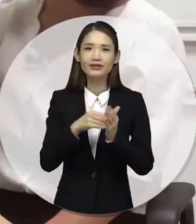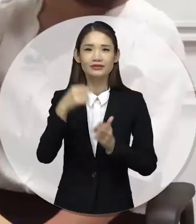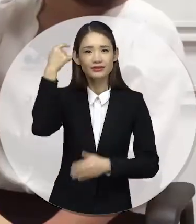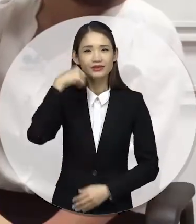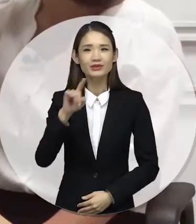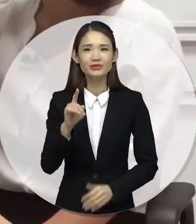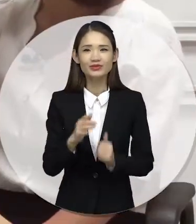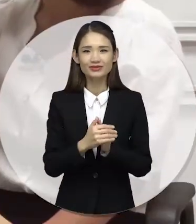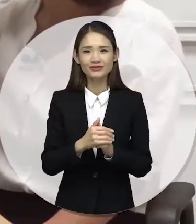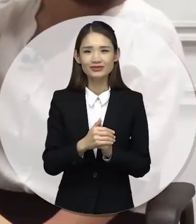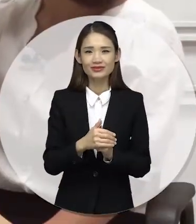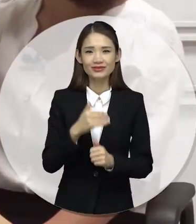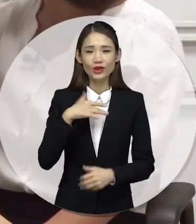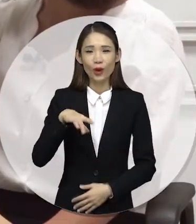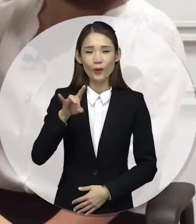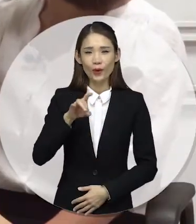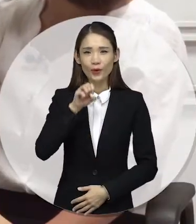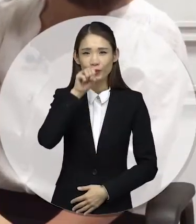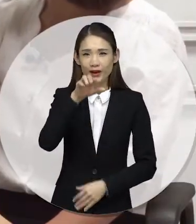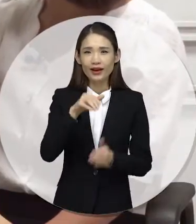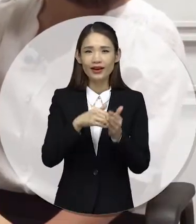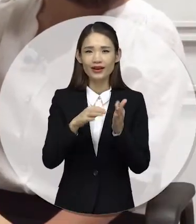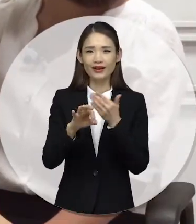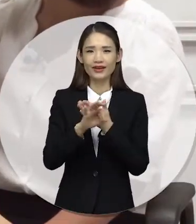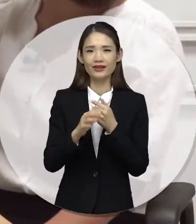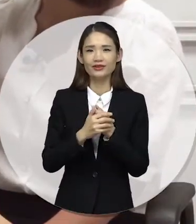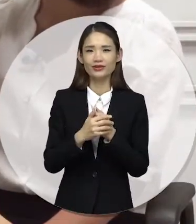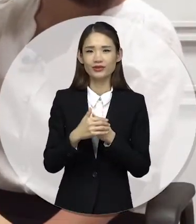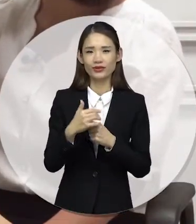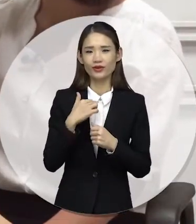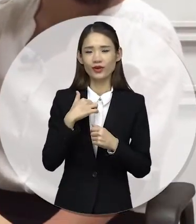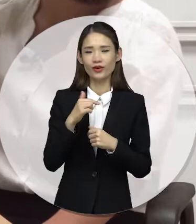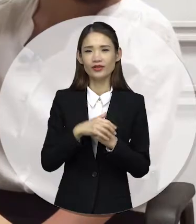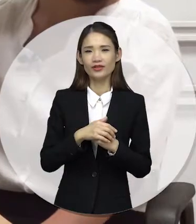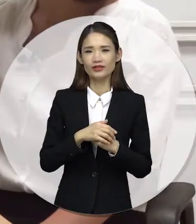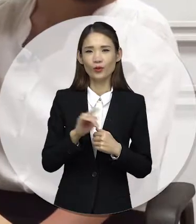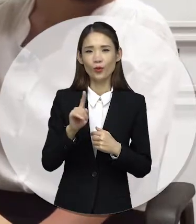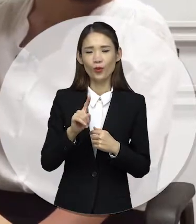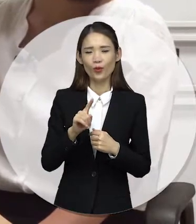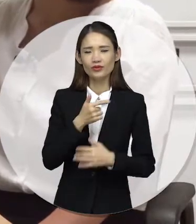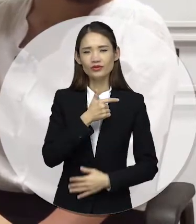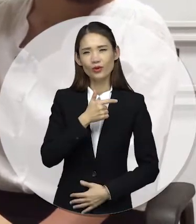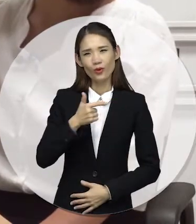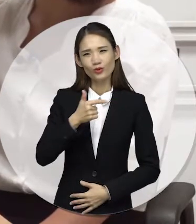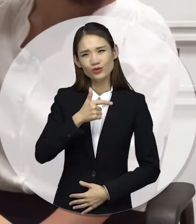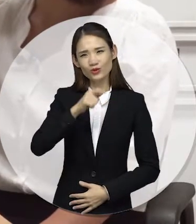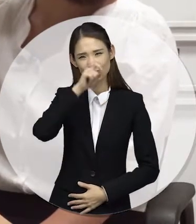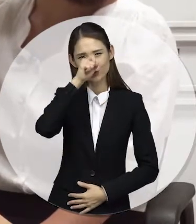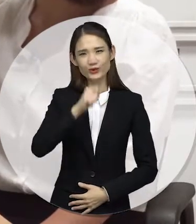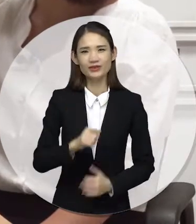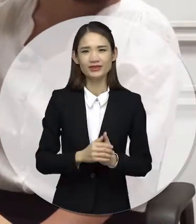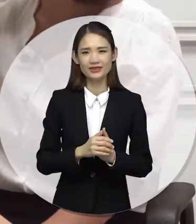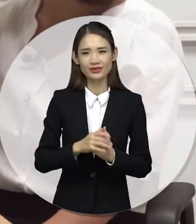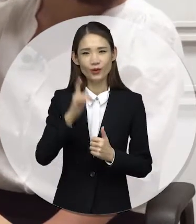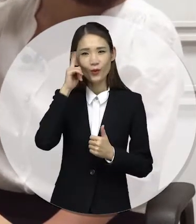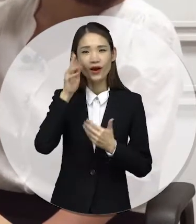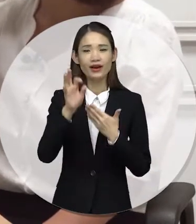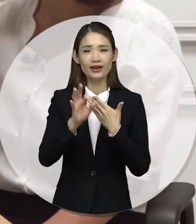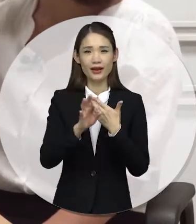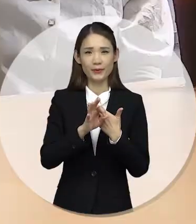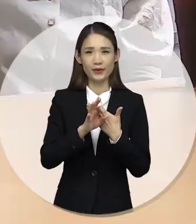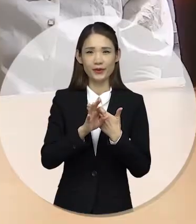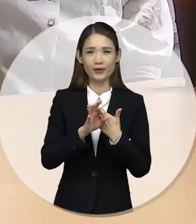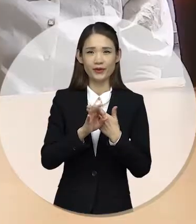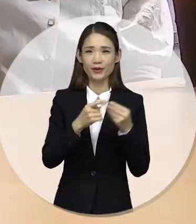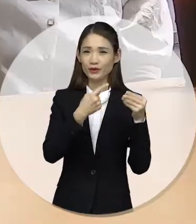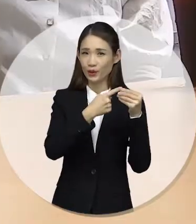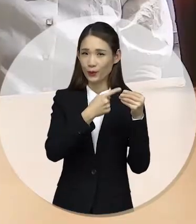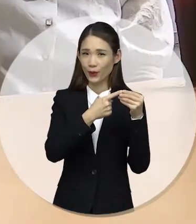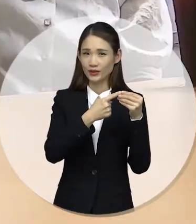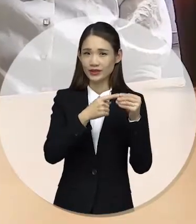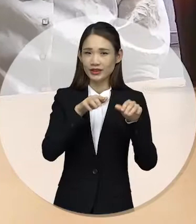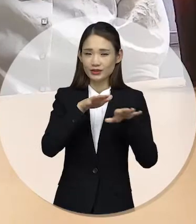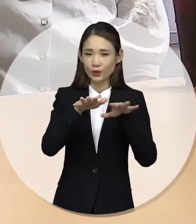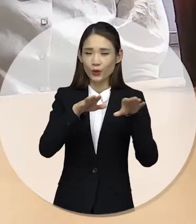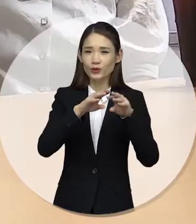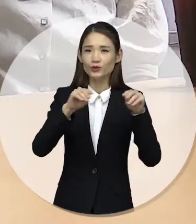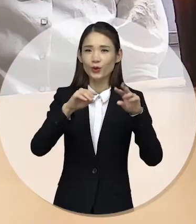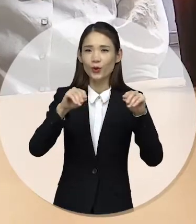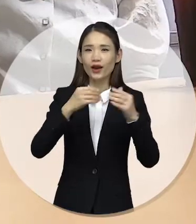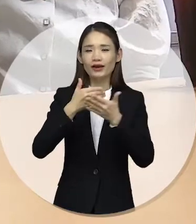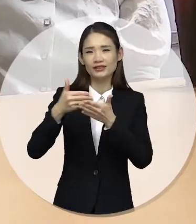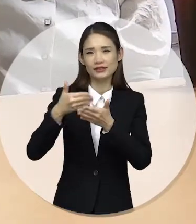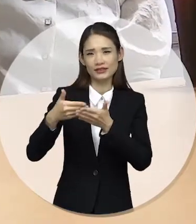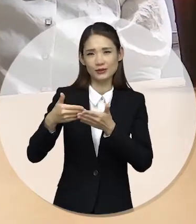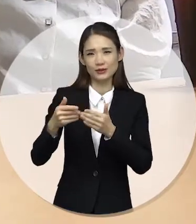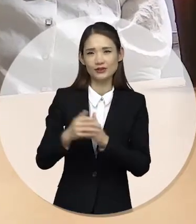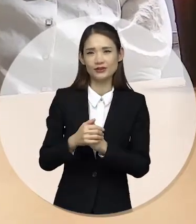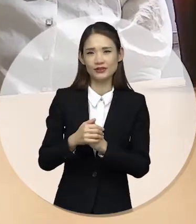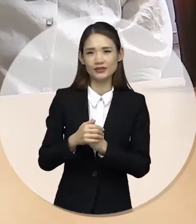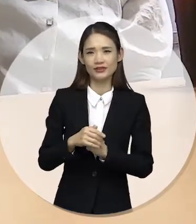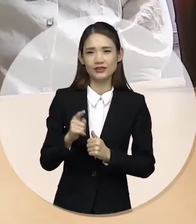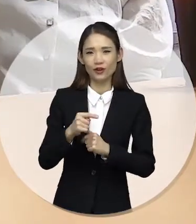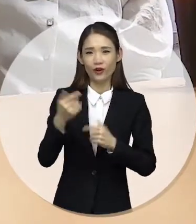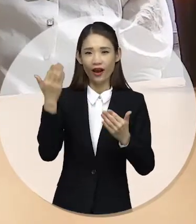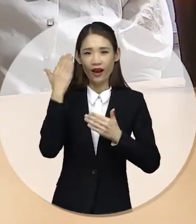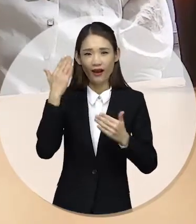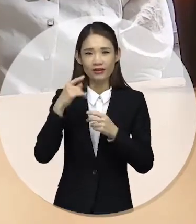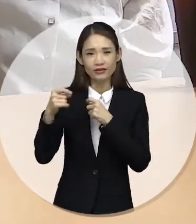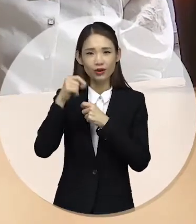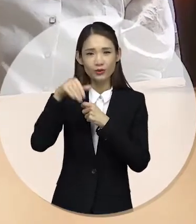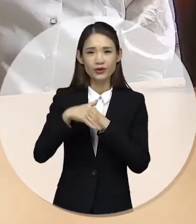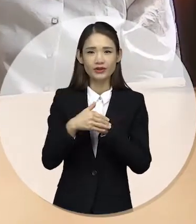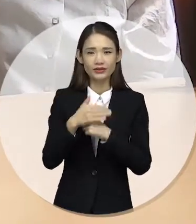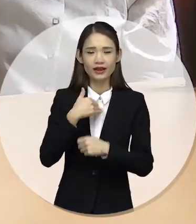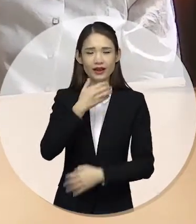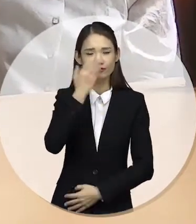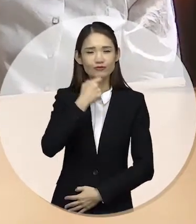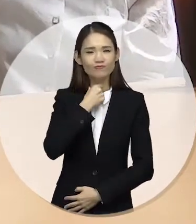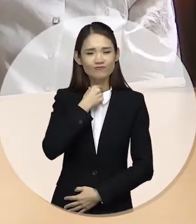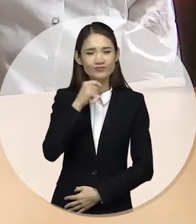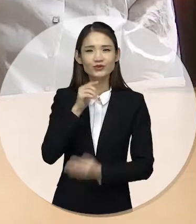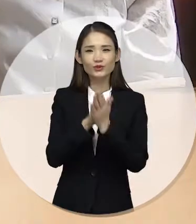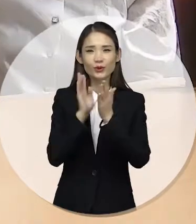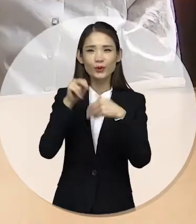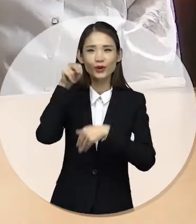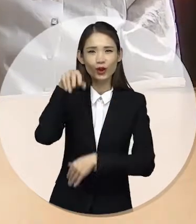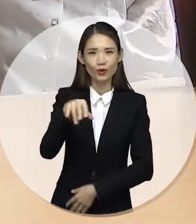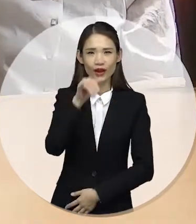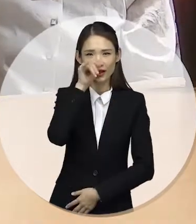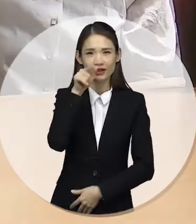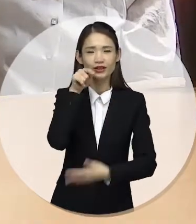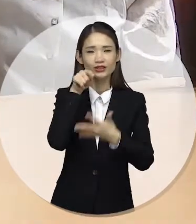김한솔 : 저부터 말해보면, 저는 일단 굉장히 좋았어요. 왜 좋았냐 하면, 일단 촉각 지도 처음에 이용해서 ‘아, 여기 학생회관 옆에 나의 로망 도서관이 있는구나.’를 파악하고,